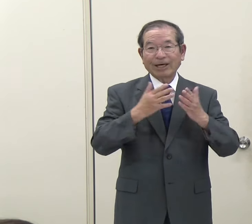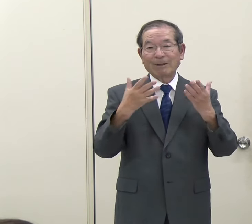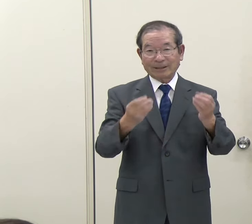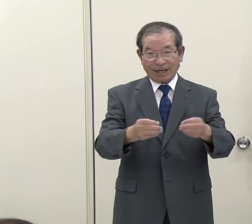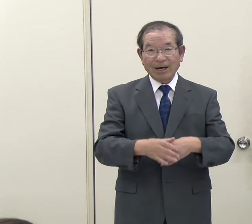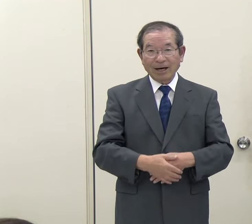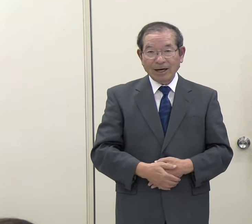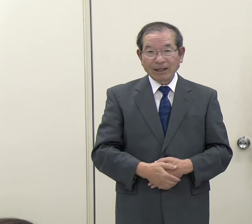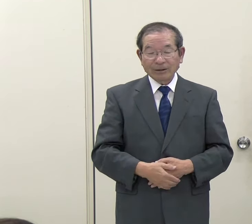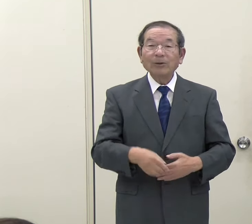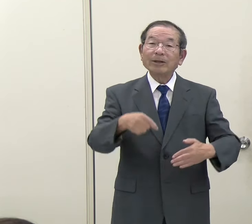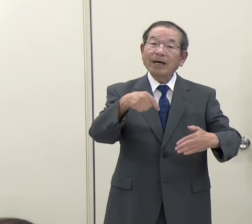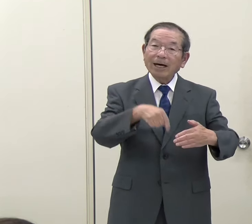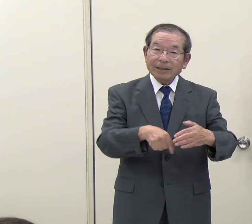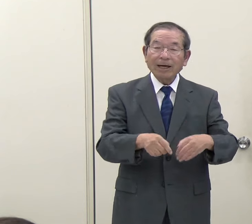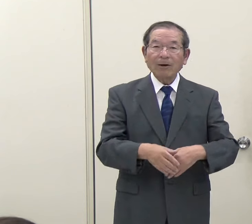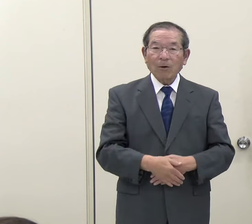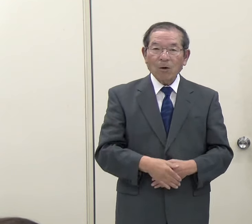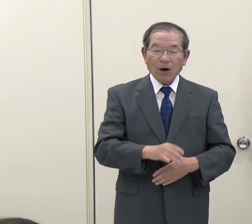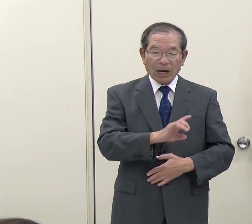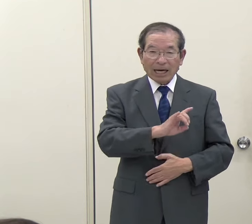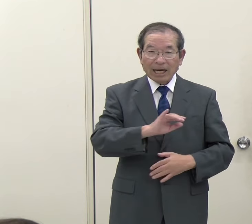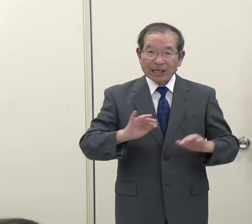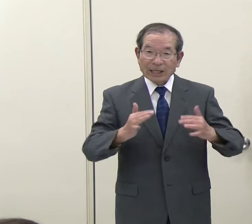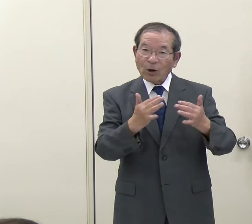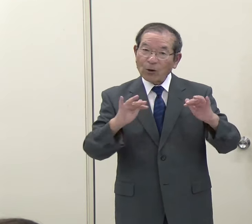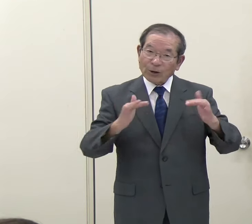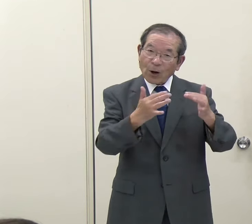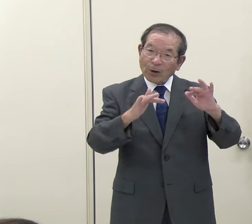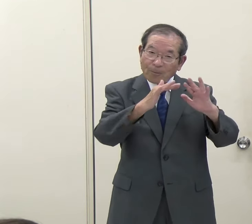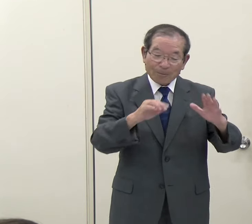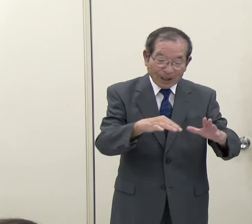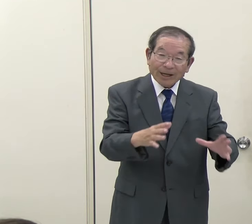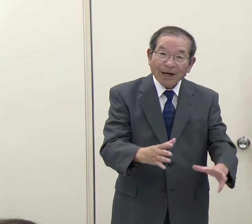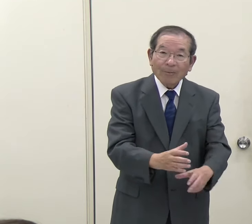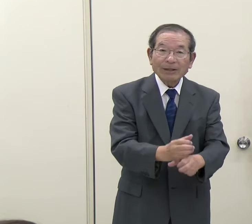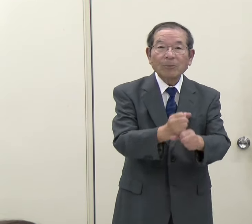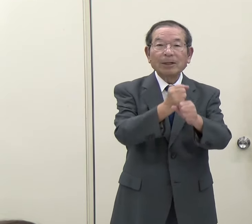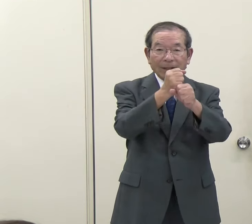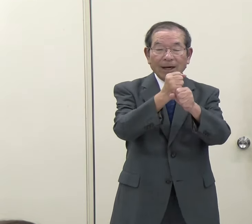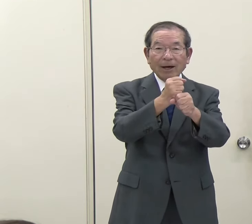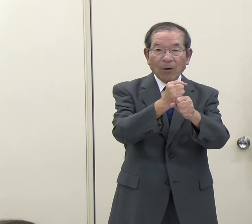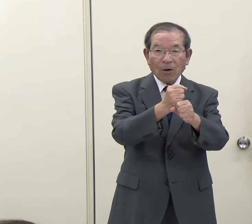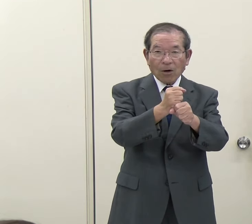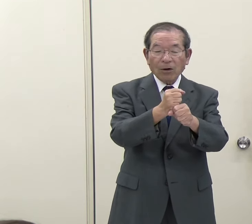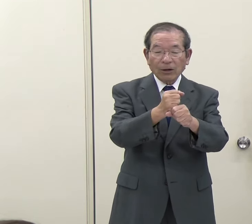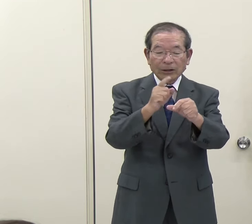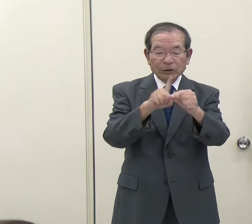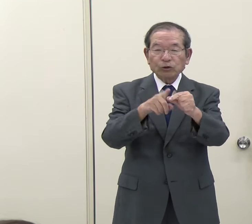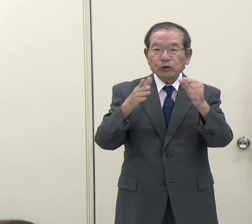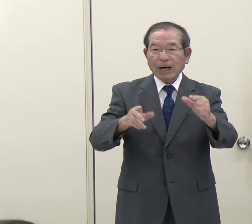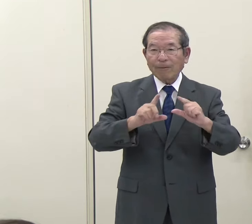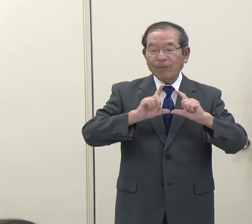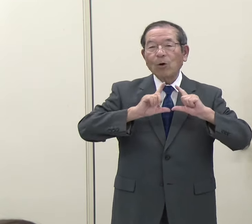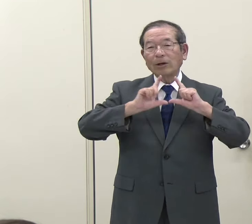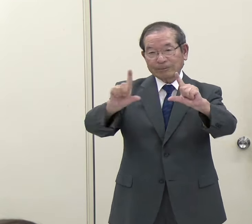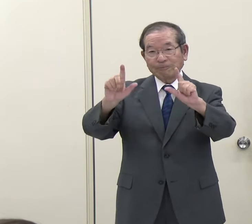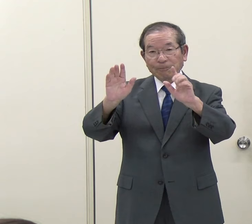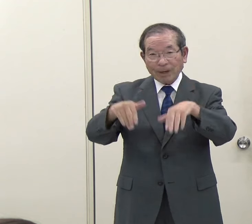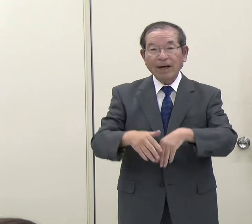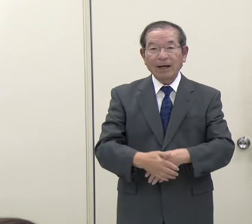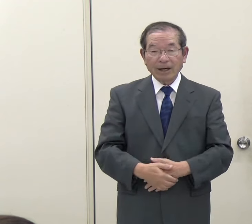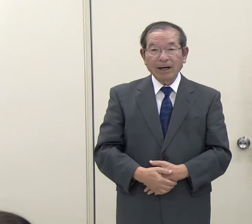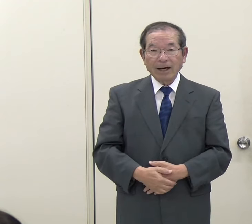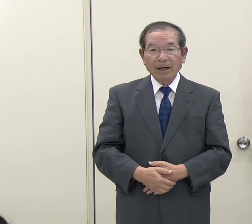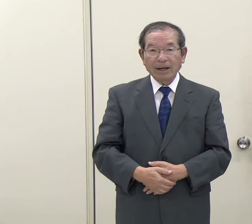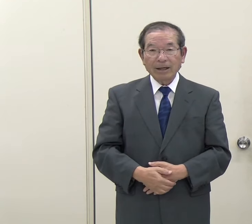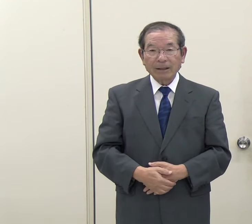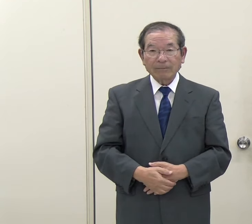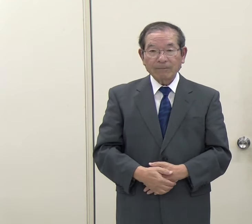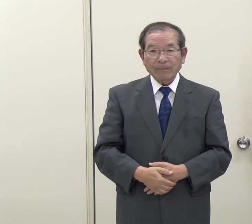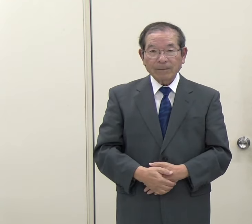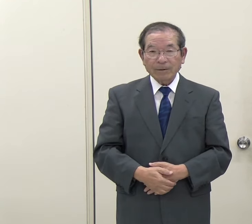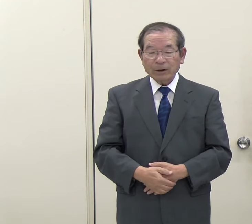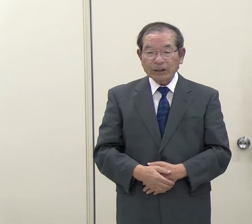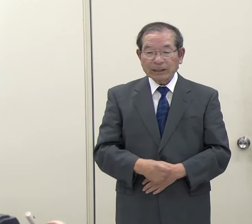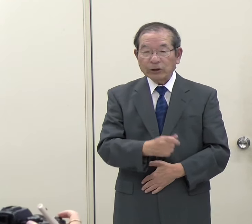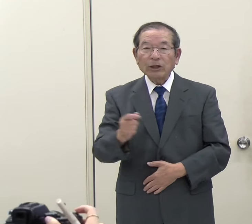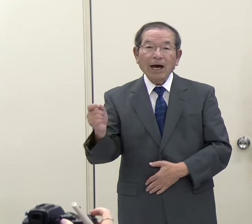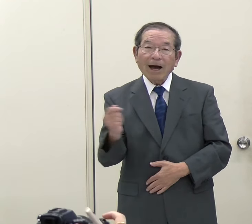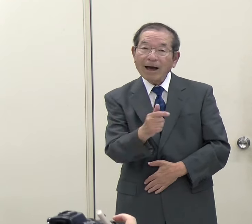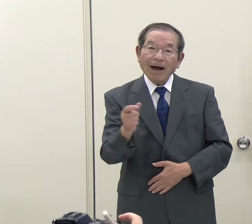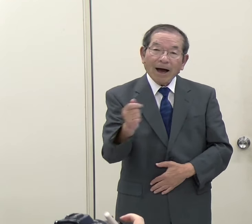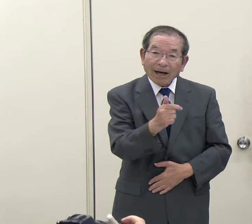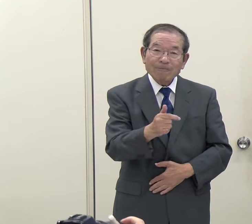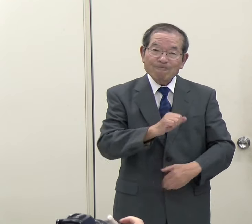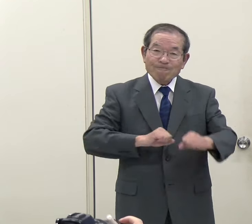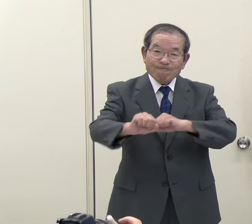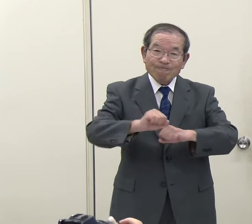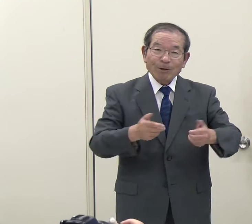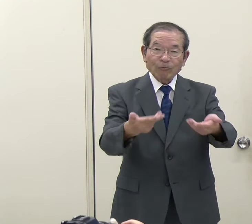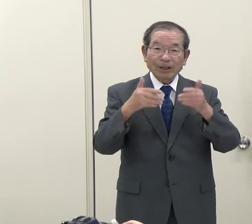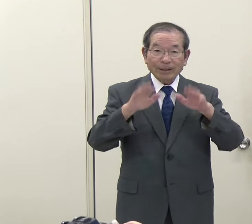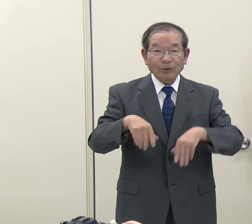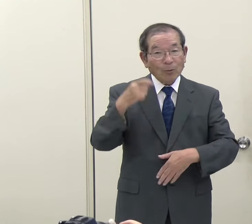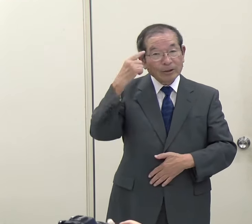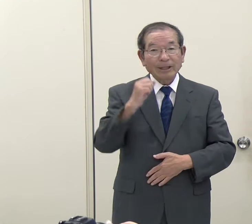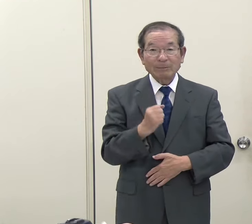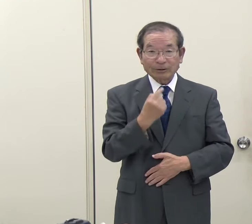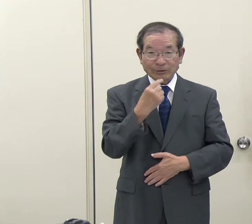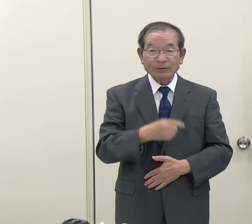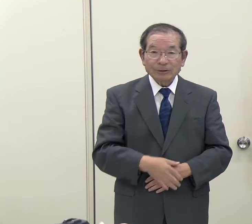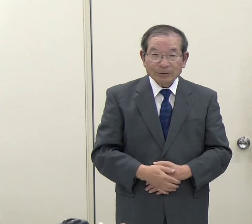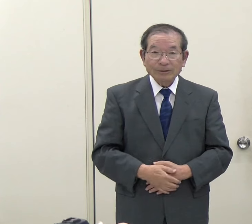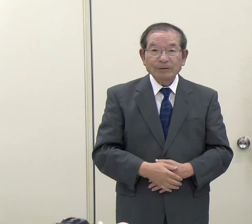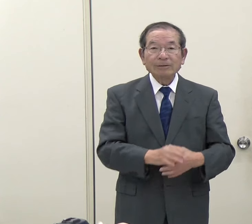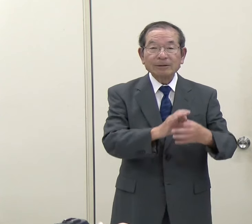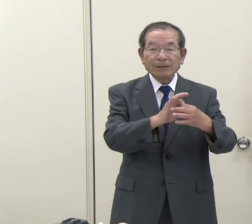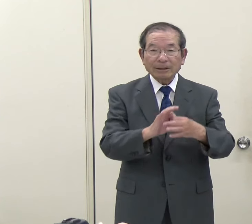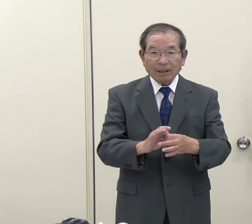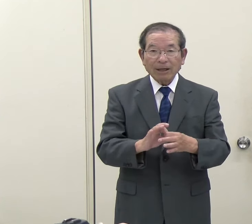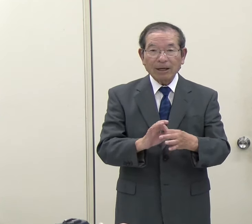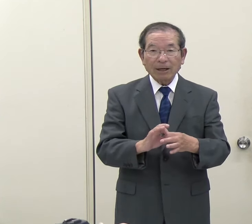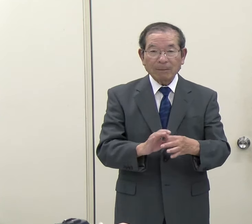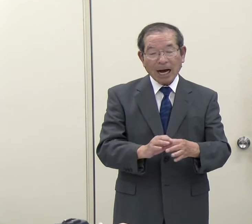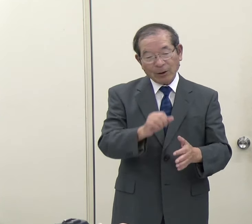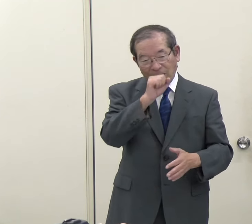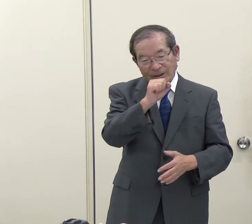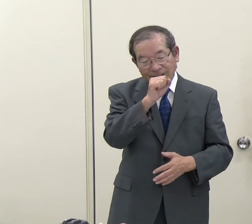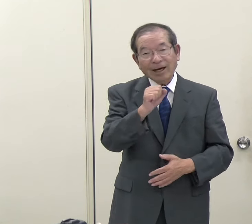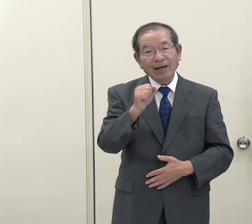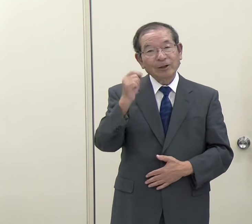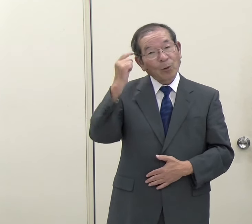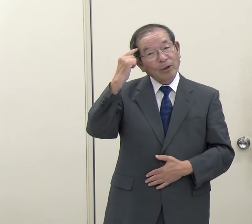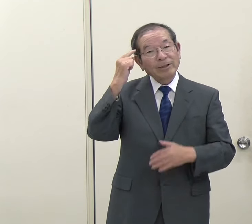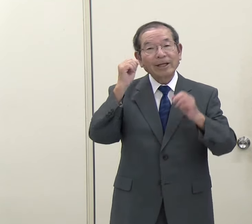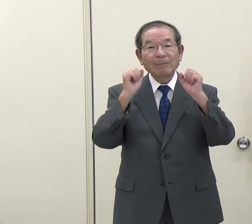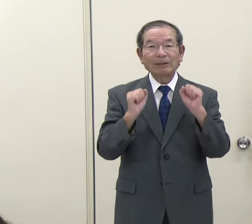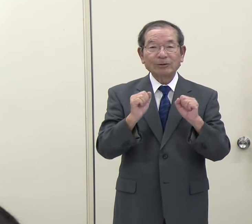この中で議論を取りまとめて中間答申というものを出された。非常にスピード感のある対応を図られたものと思っています。そういう意味では、よかったと思っています。